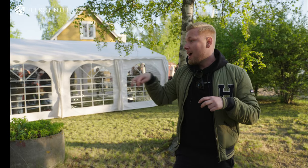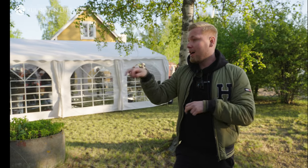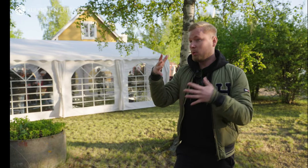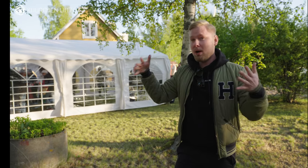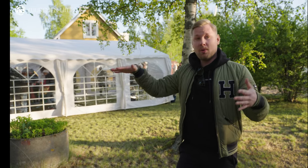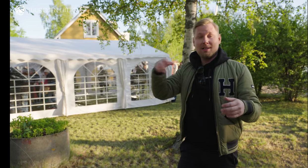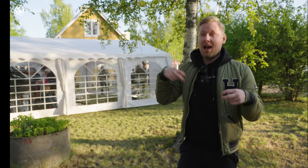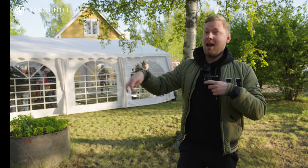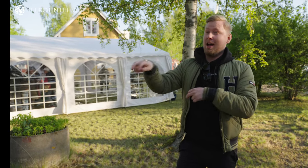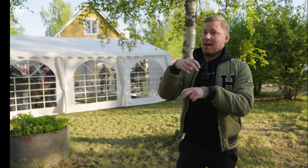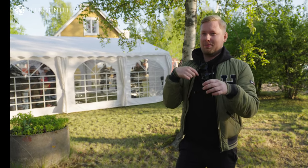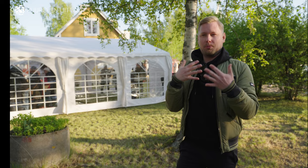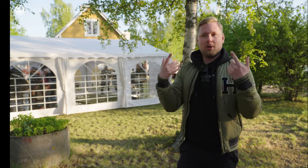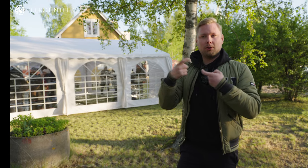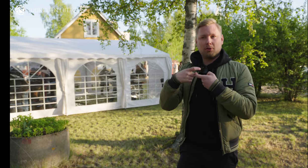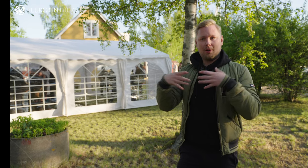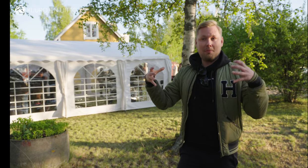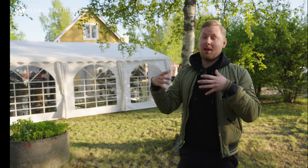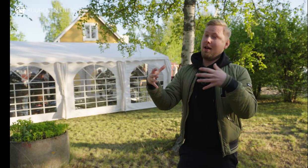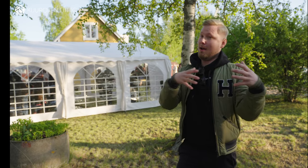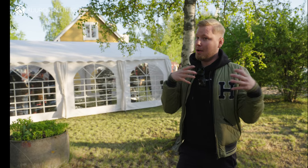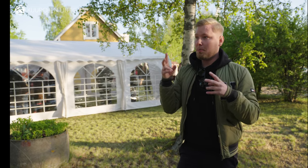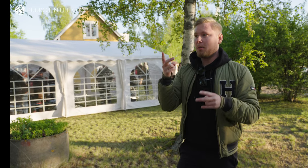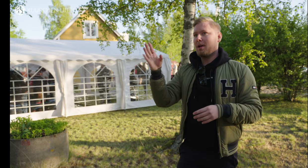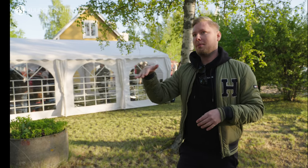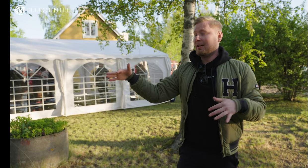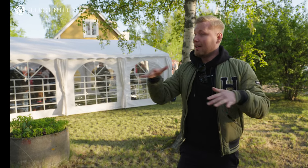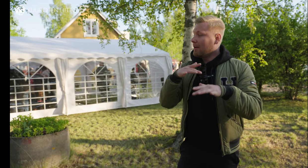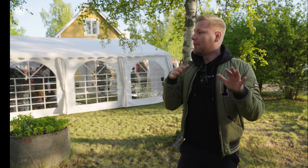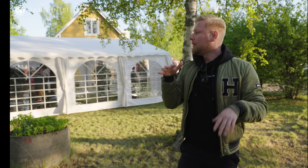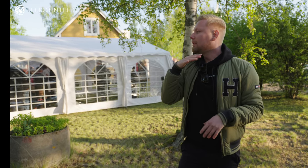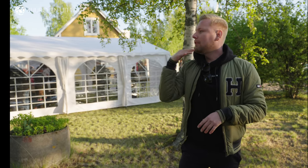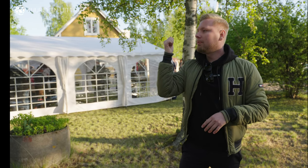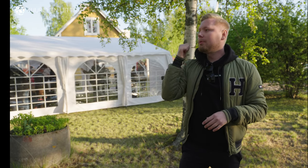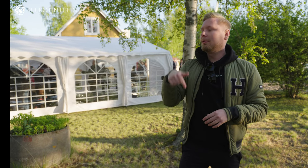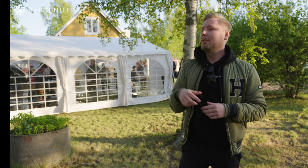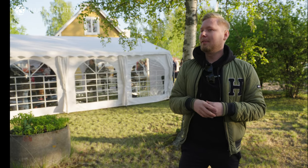tällä isolla pihalla ison sisaruskatraani ja muiden lasten kanssa. Mukavia muistoja.